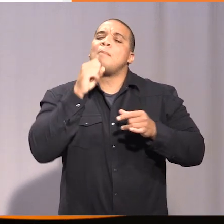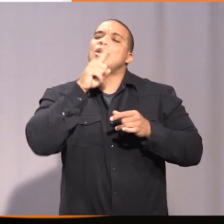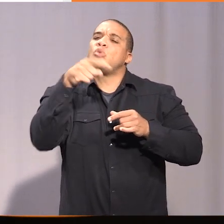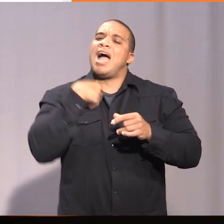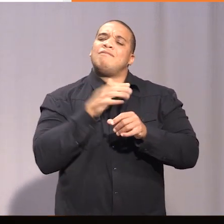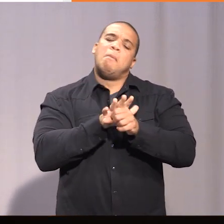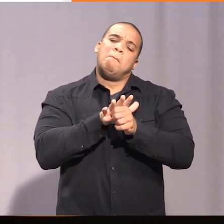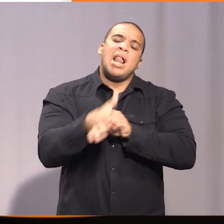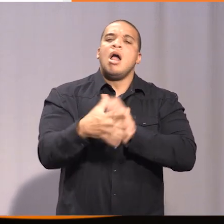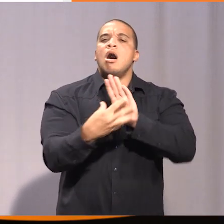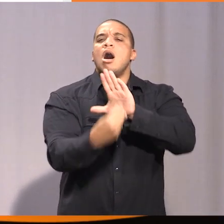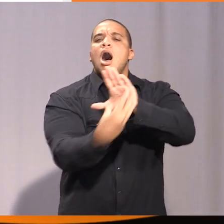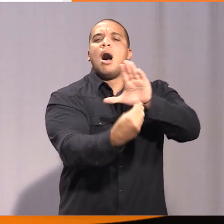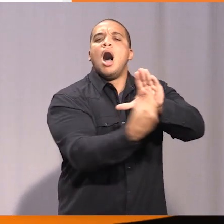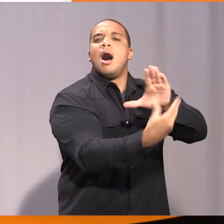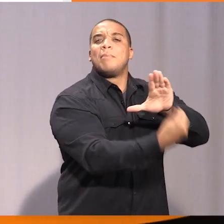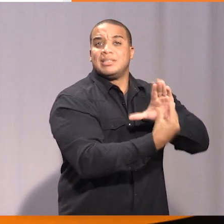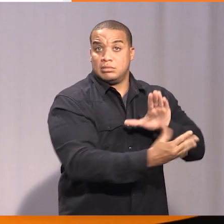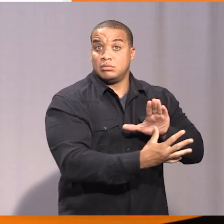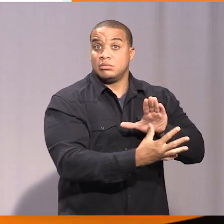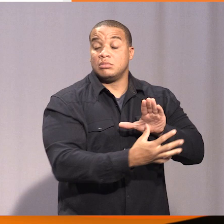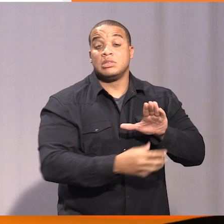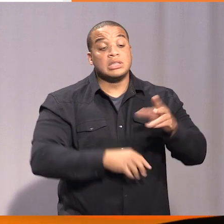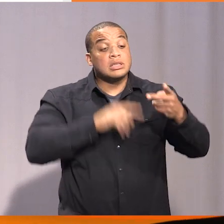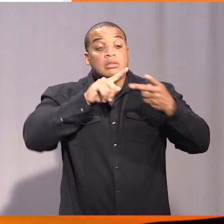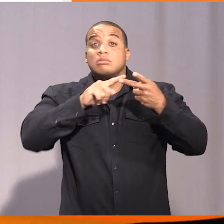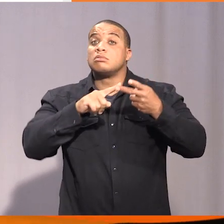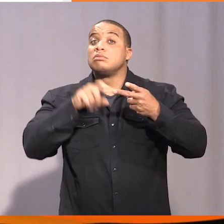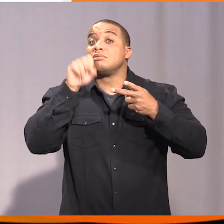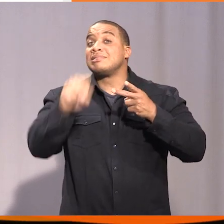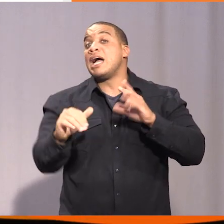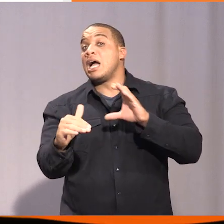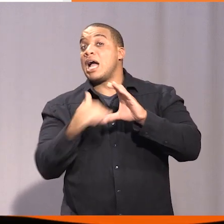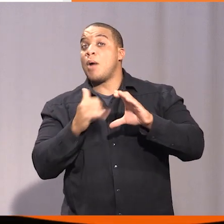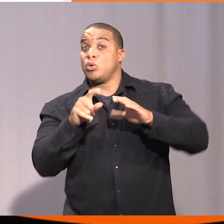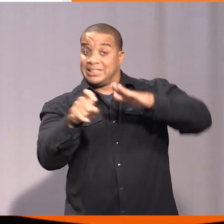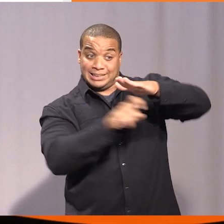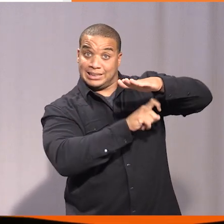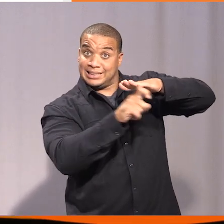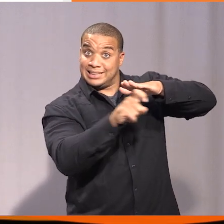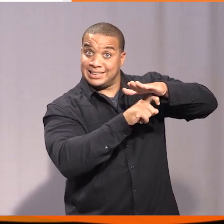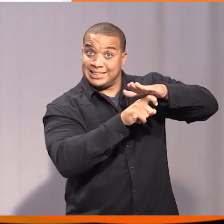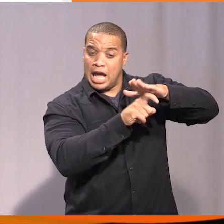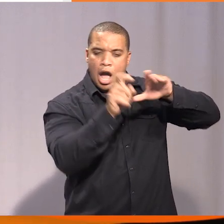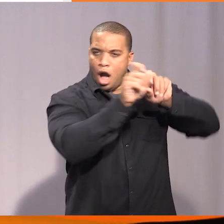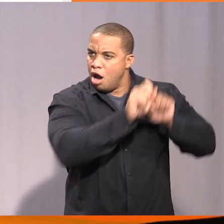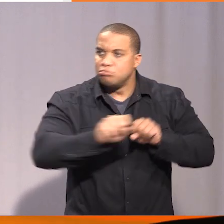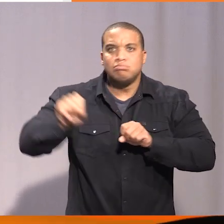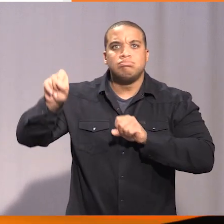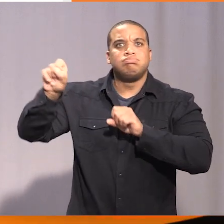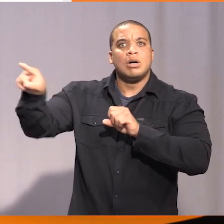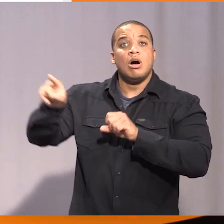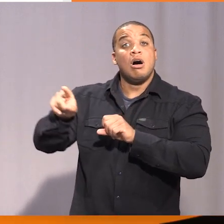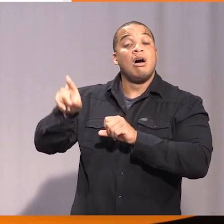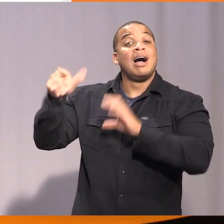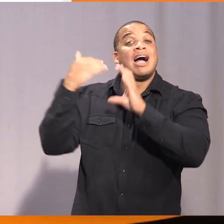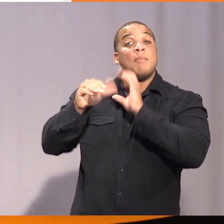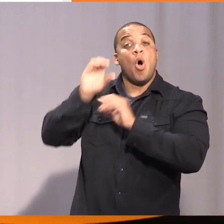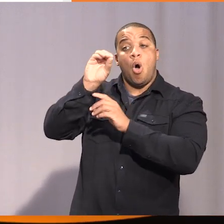La segunda manera es por correo electrónico. Pueden escanear y enviar por correo electrónico su documentación a ossdocossdoc@bergen.